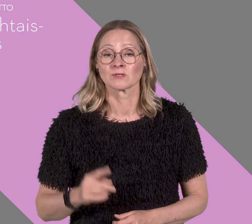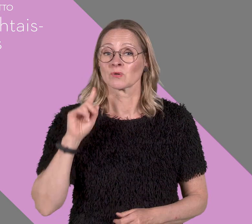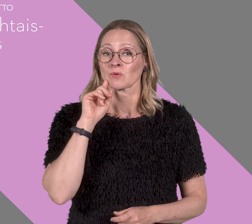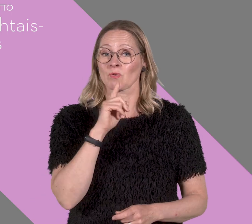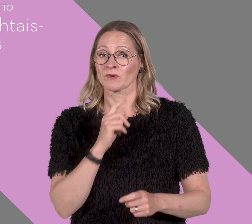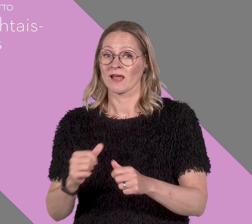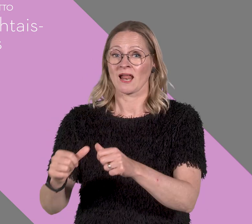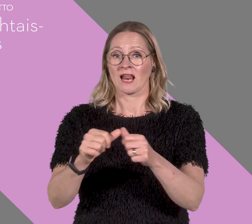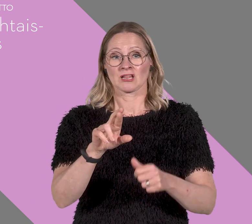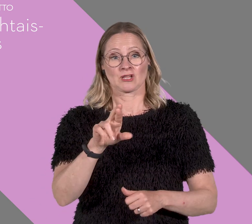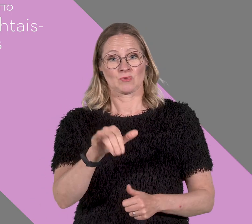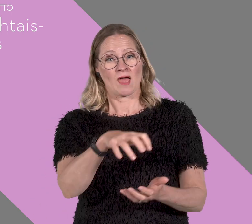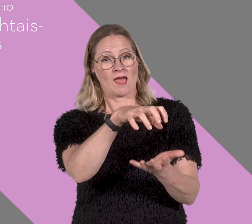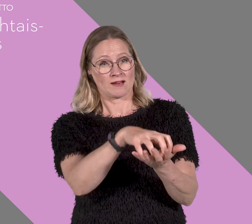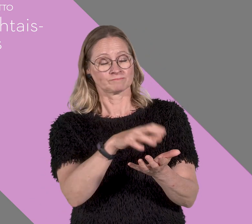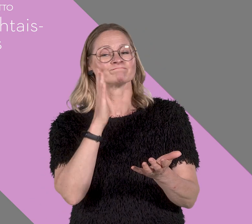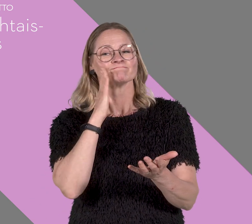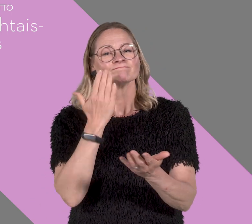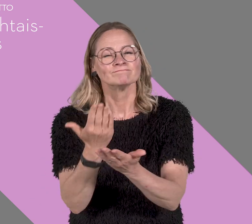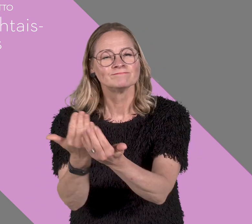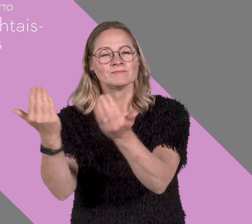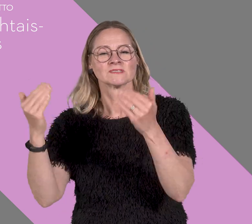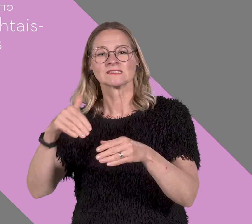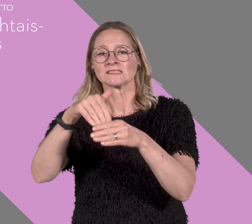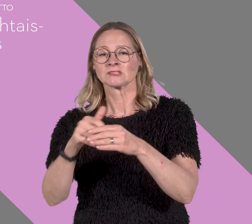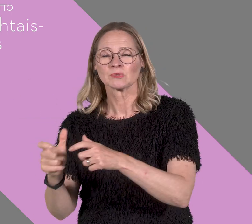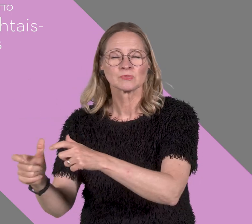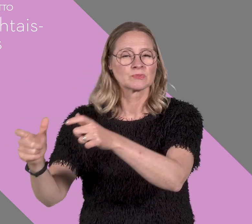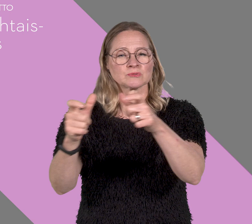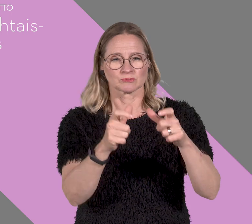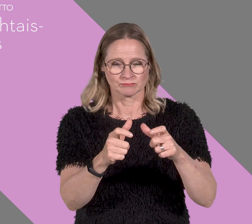Kuurojen Liitto ry:n hallitus kutsuu jäsenyhdistyksensä -